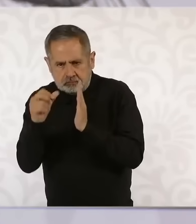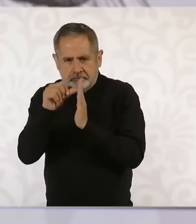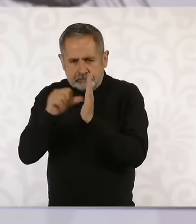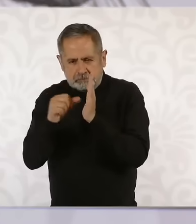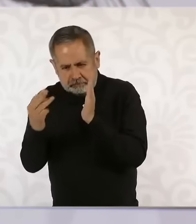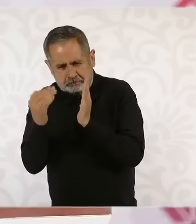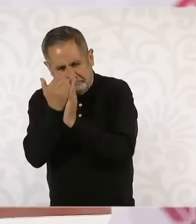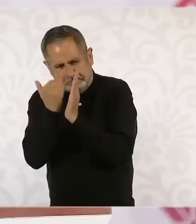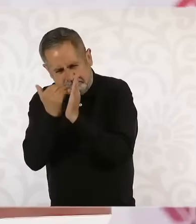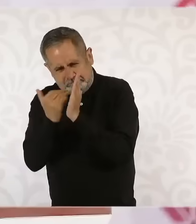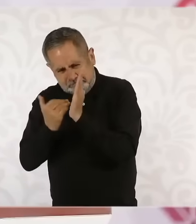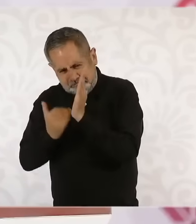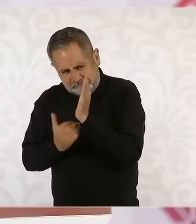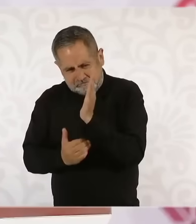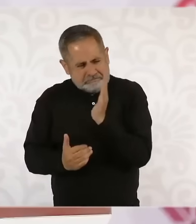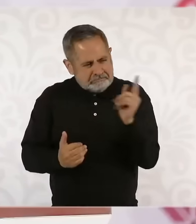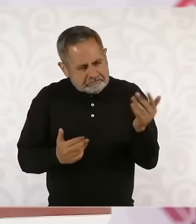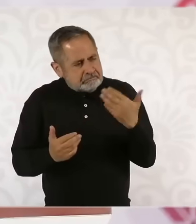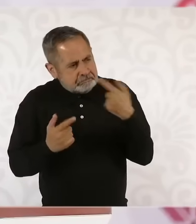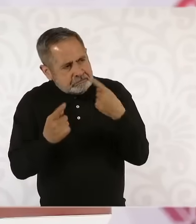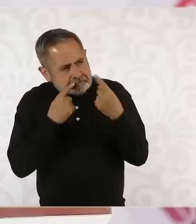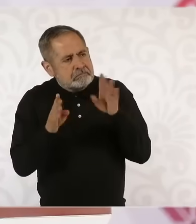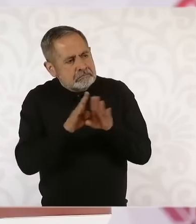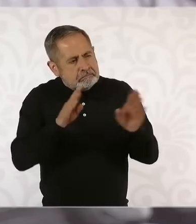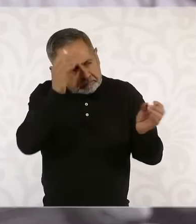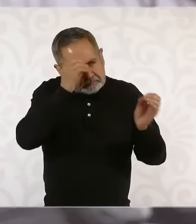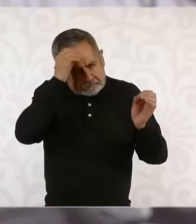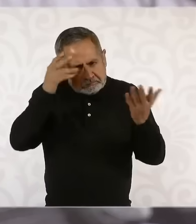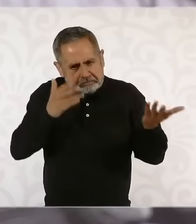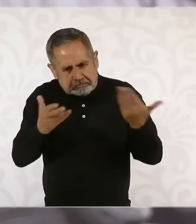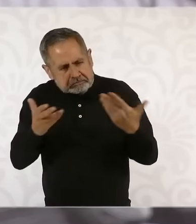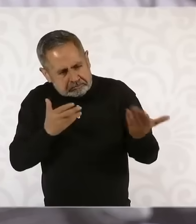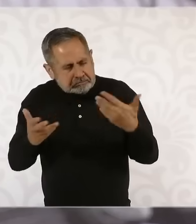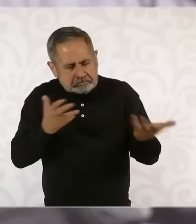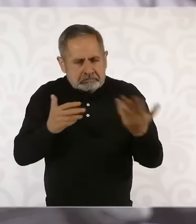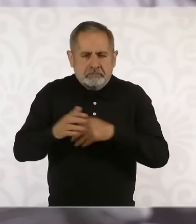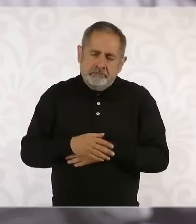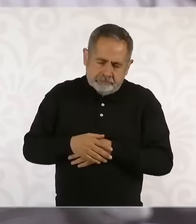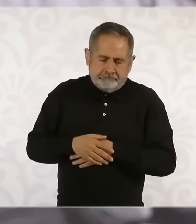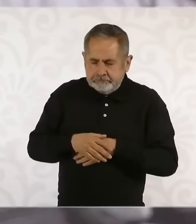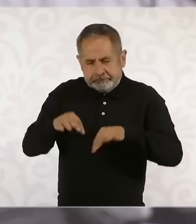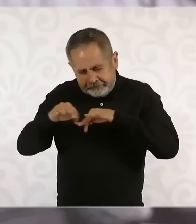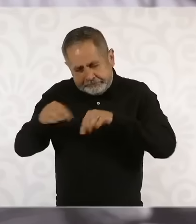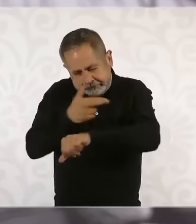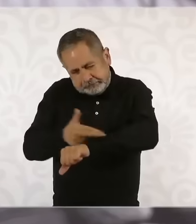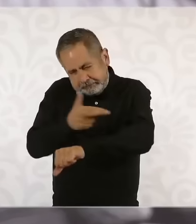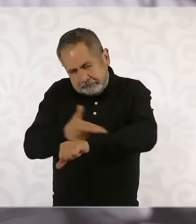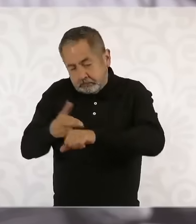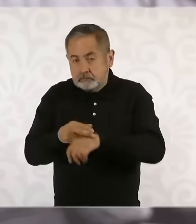ley. Seguimos la semana próxima. Este es un poco a veces técnico, pero el trabajo de ellas es muy